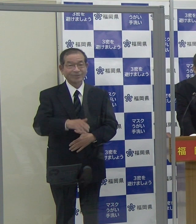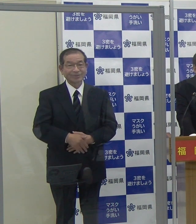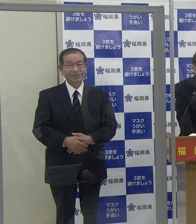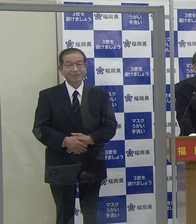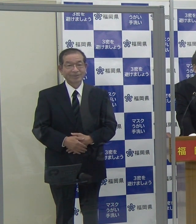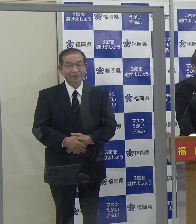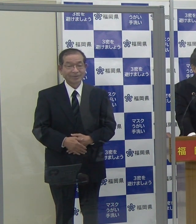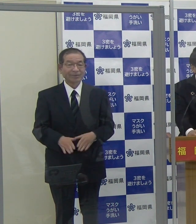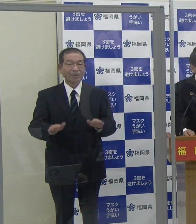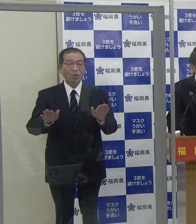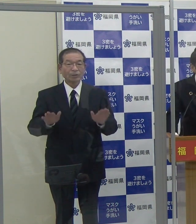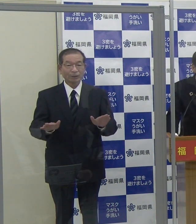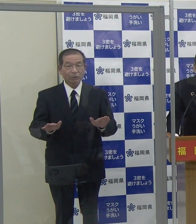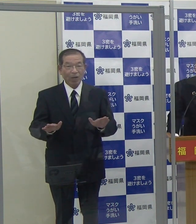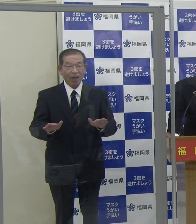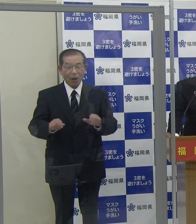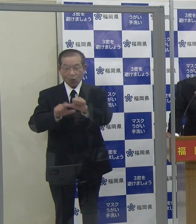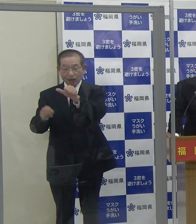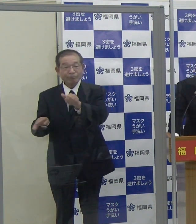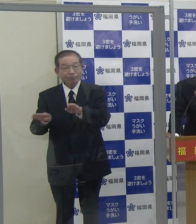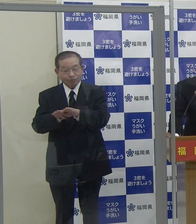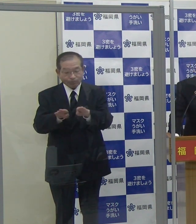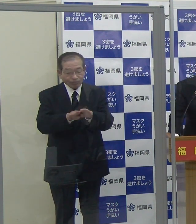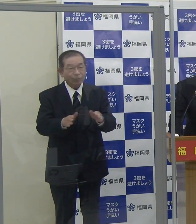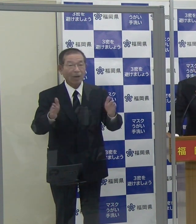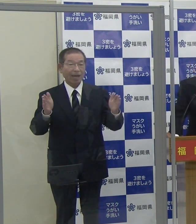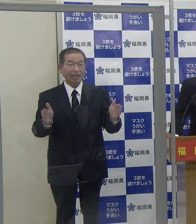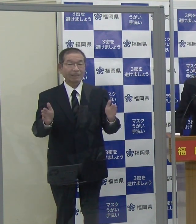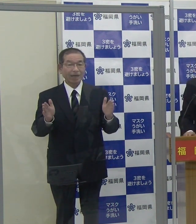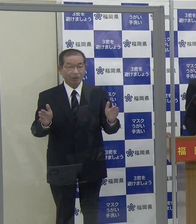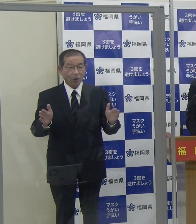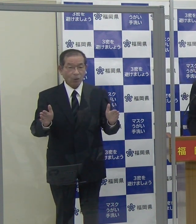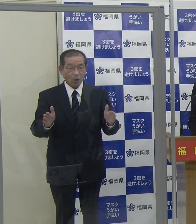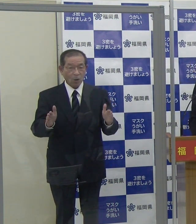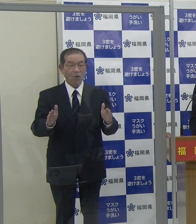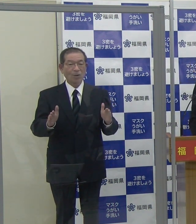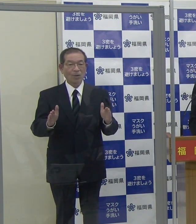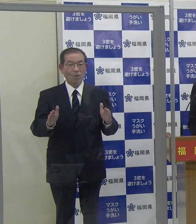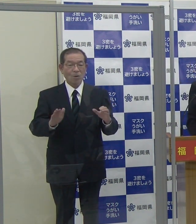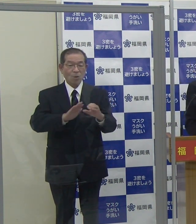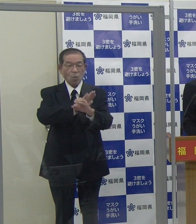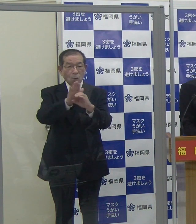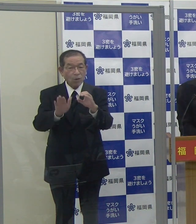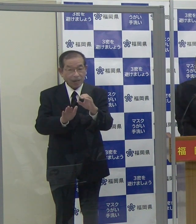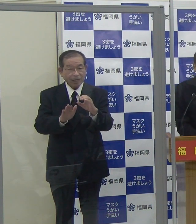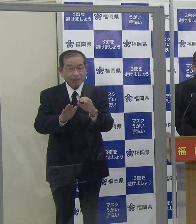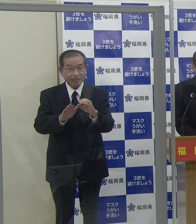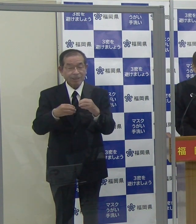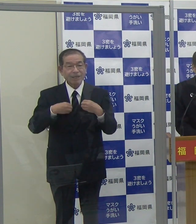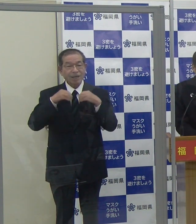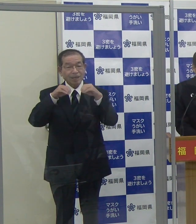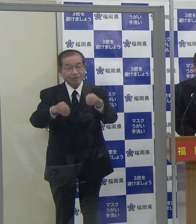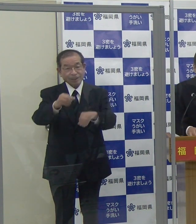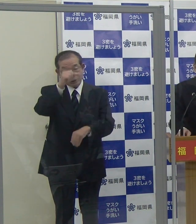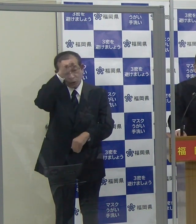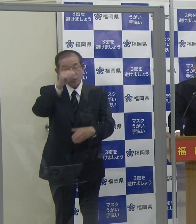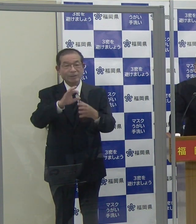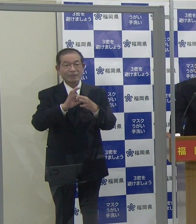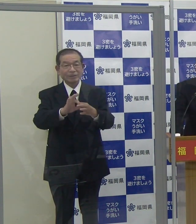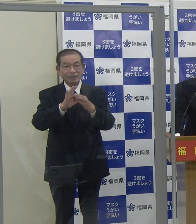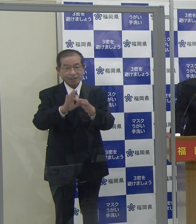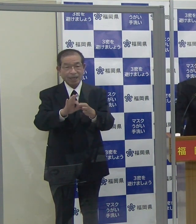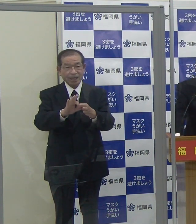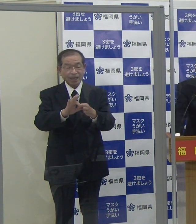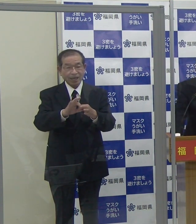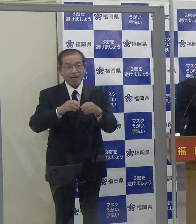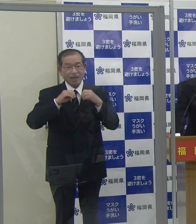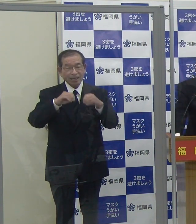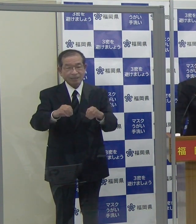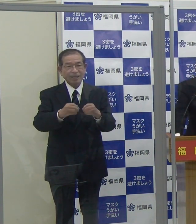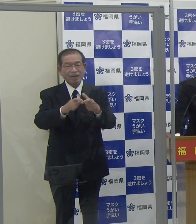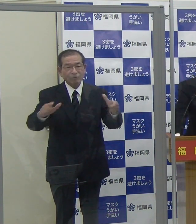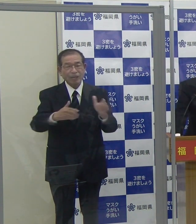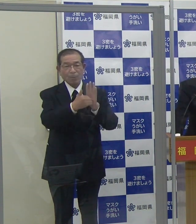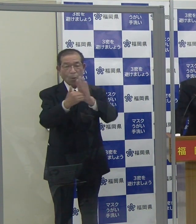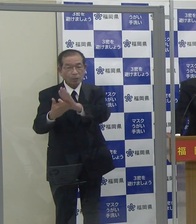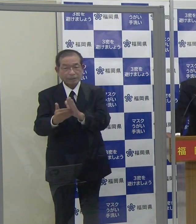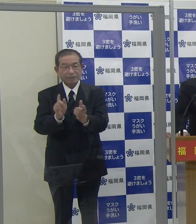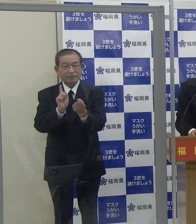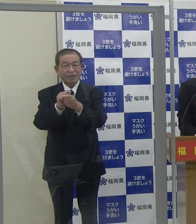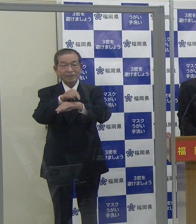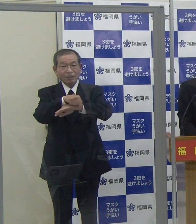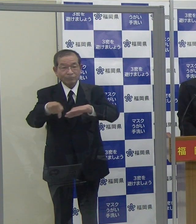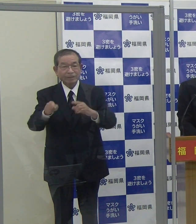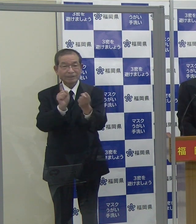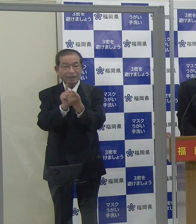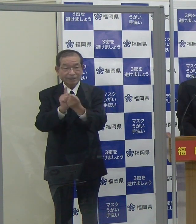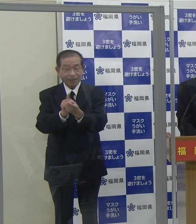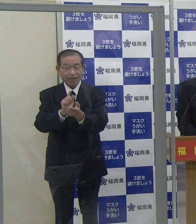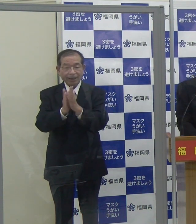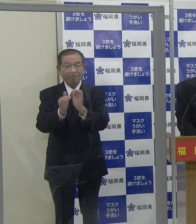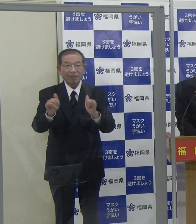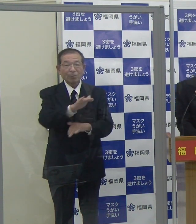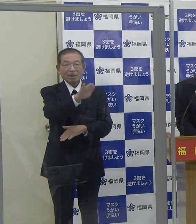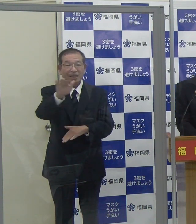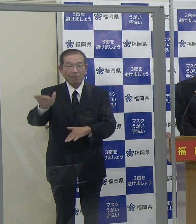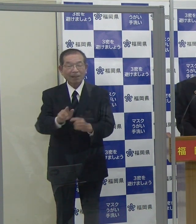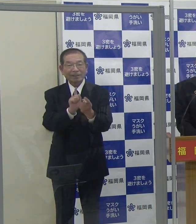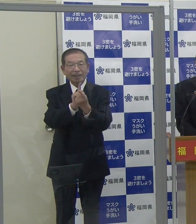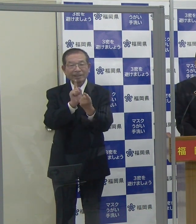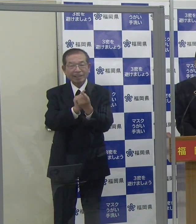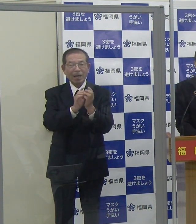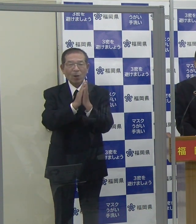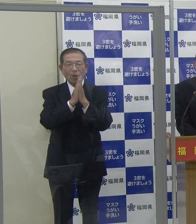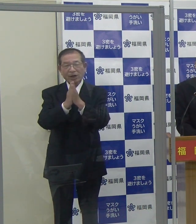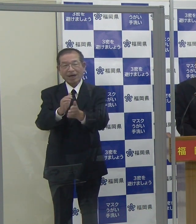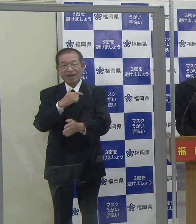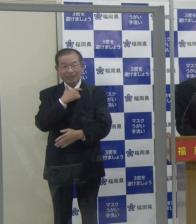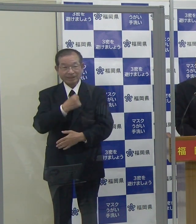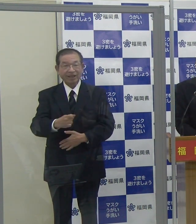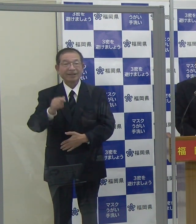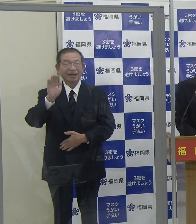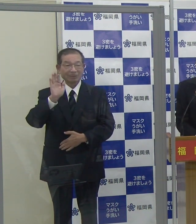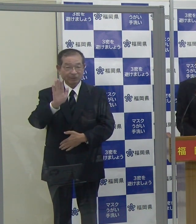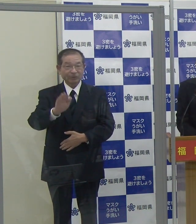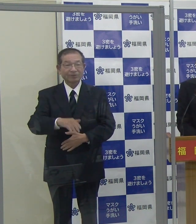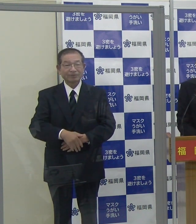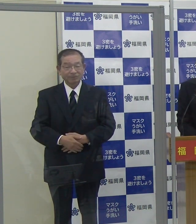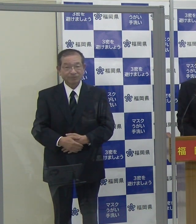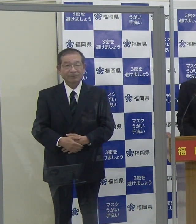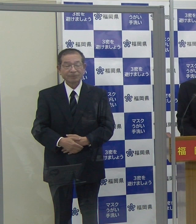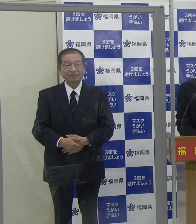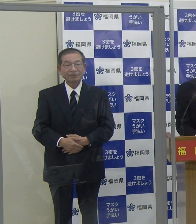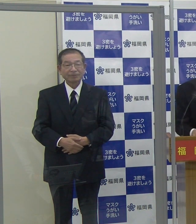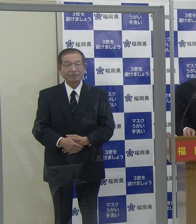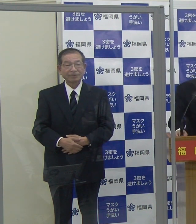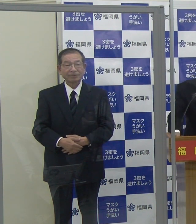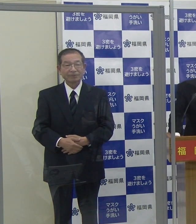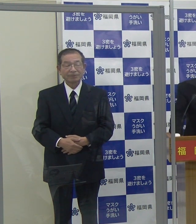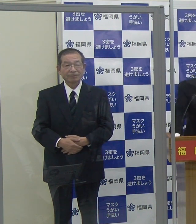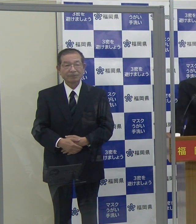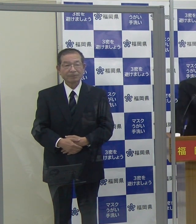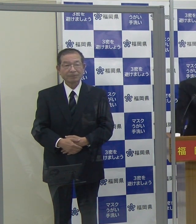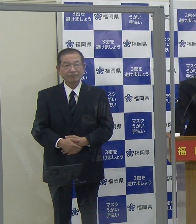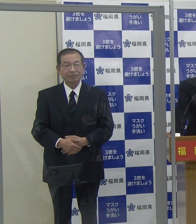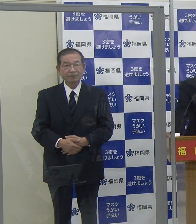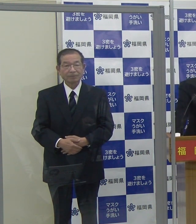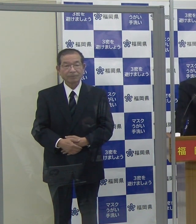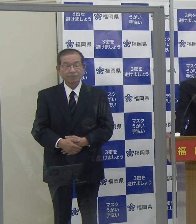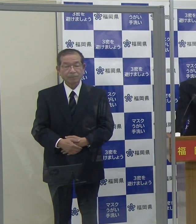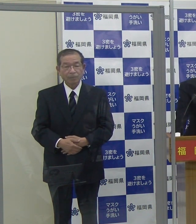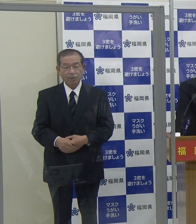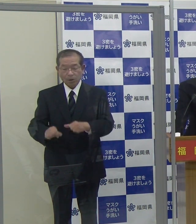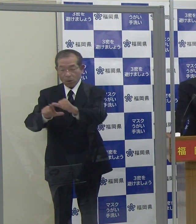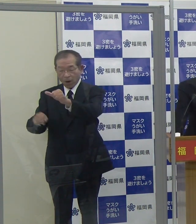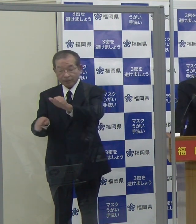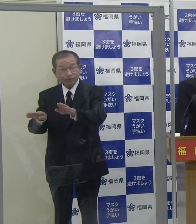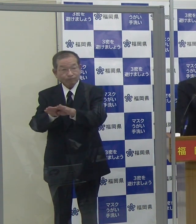本日は、このゴールデンウイーク期間中の新型コロナウイルス感染症の感染拡大防止対策について、県民の皆様にお願いをさせていただきます。